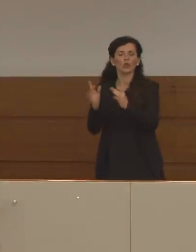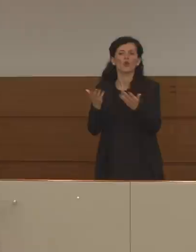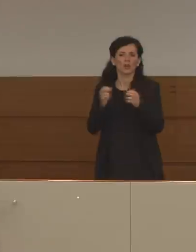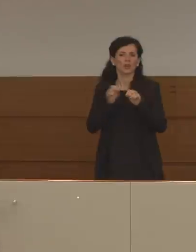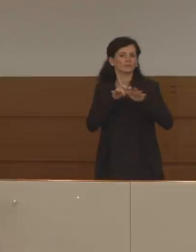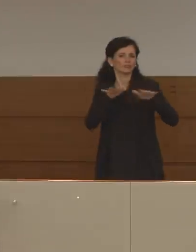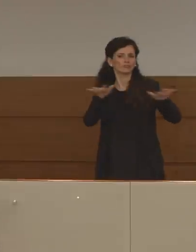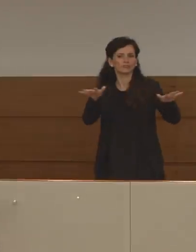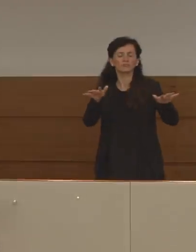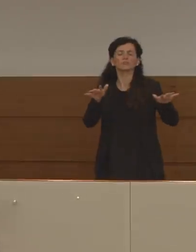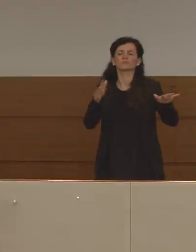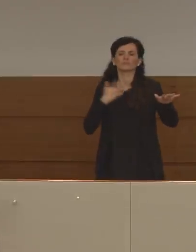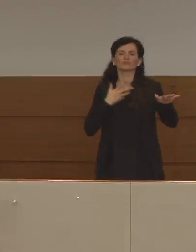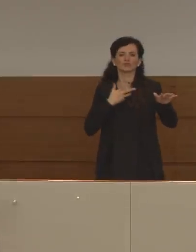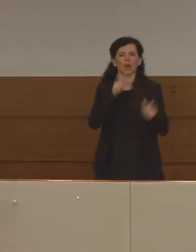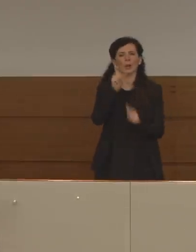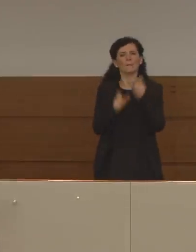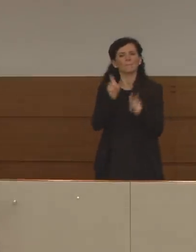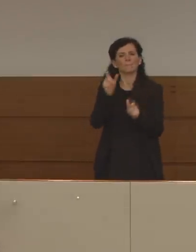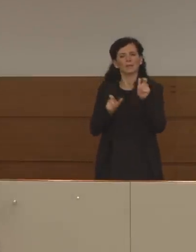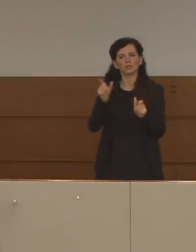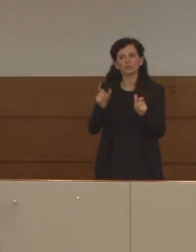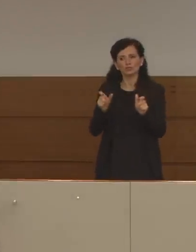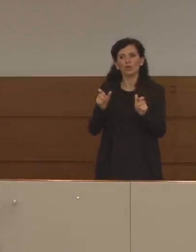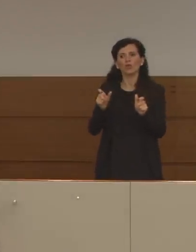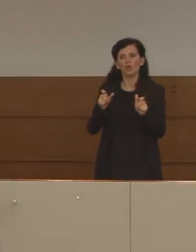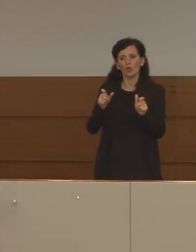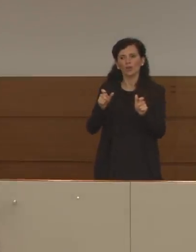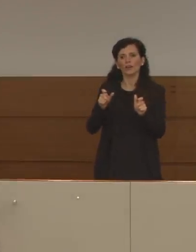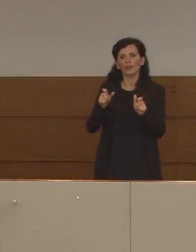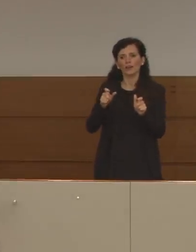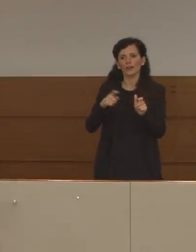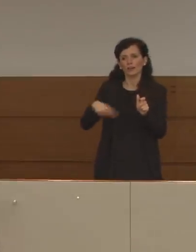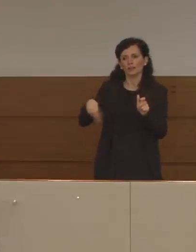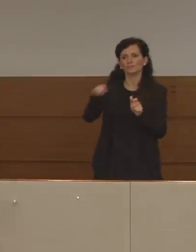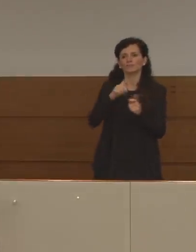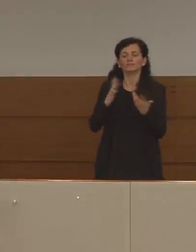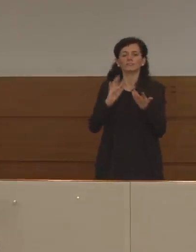numero di persone che con che contribuiscono a disseminare però